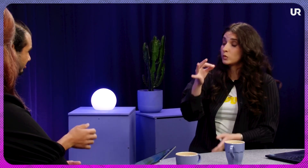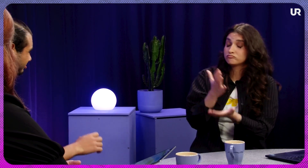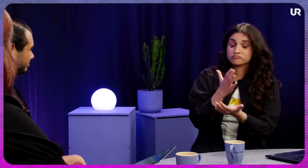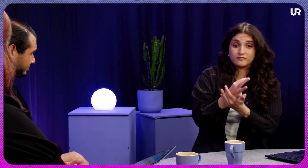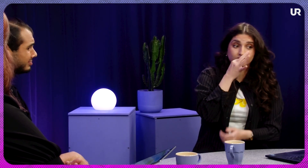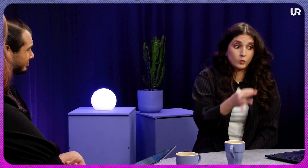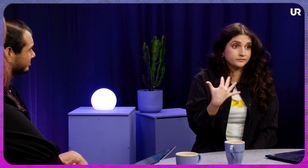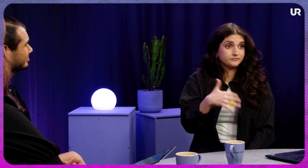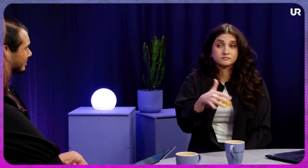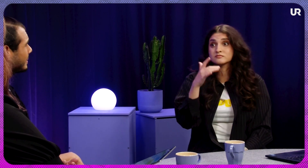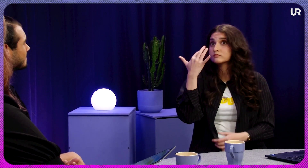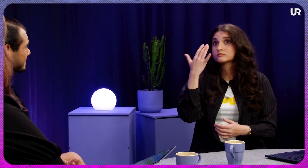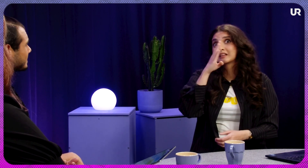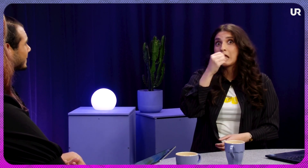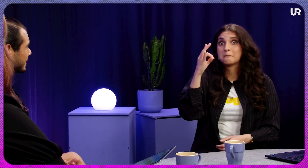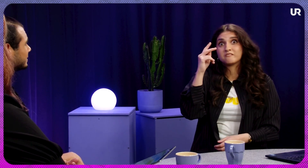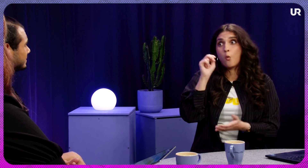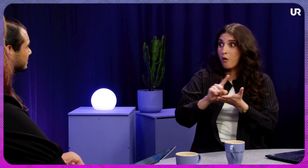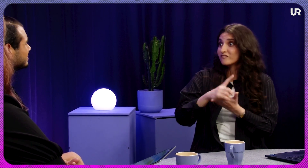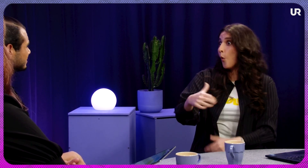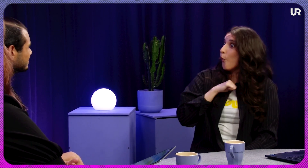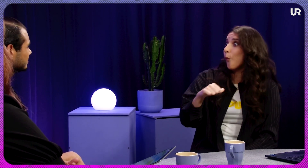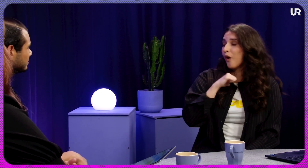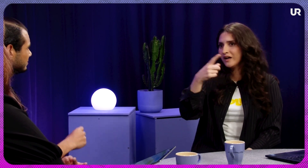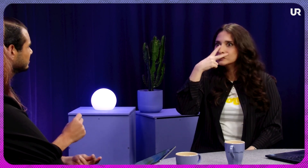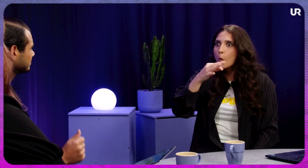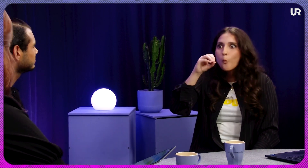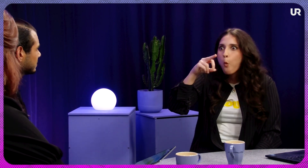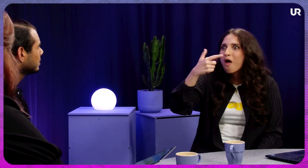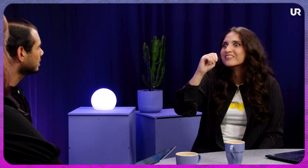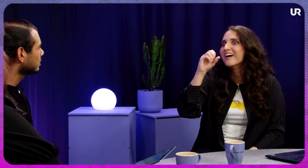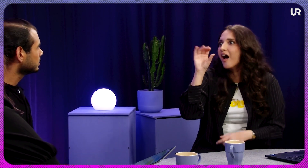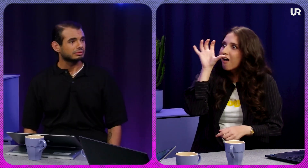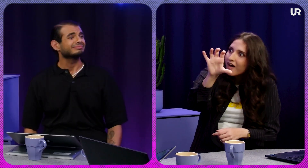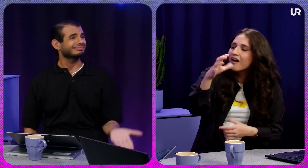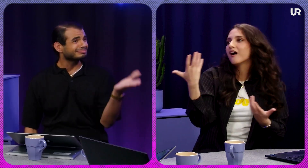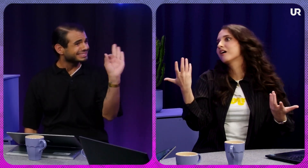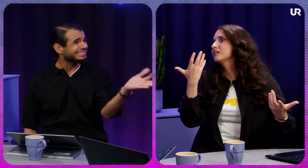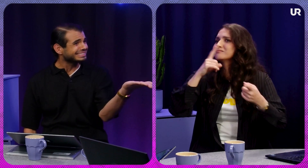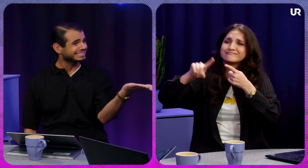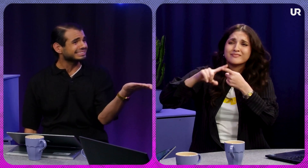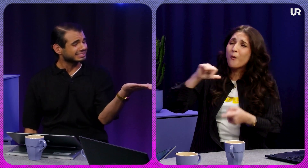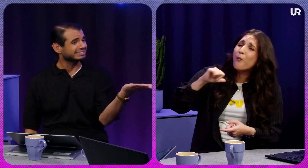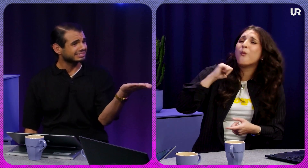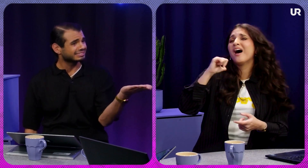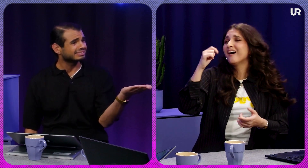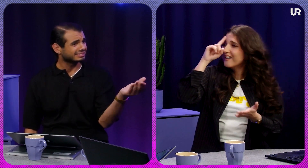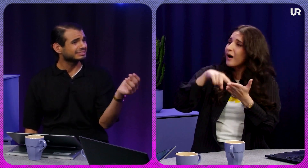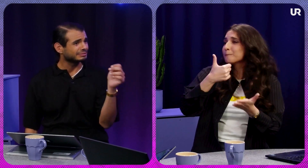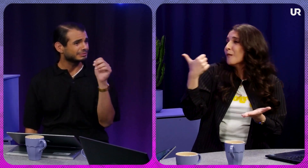Jessica: Bra fråga! En jätterimlig fråga. Deepfake är ofta en rolig grej, som det där med Ortega och en massa olika roliga videor-